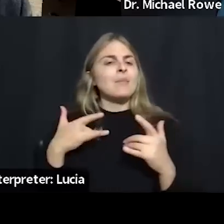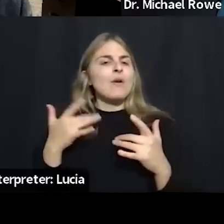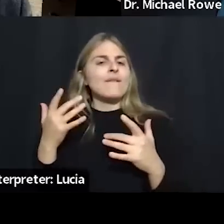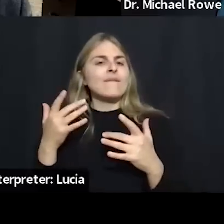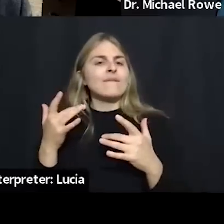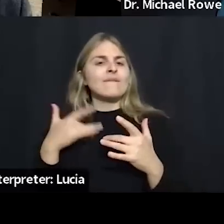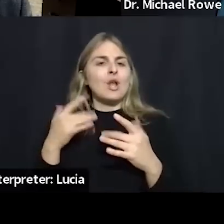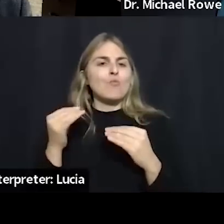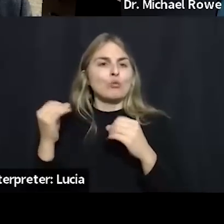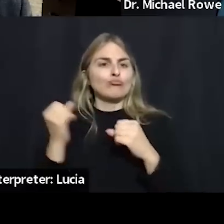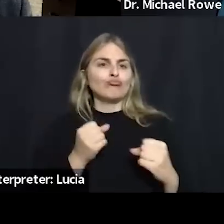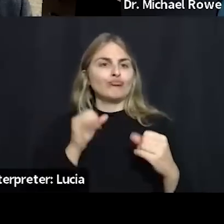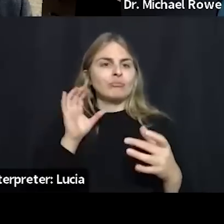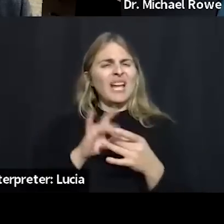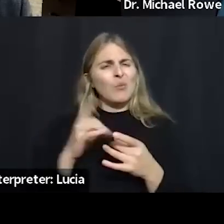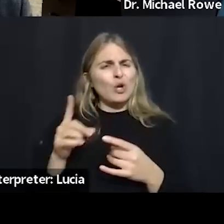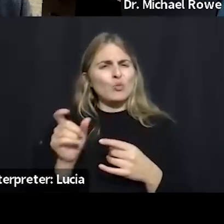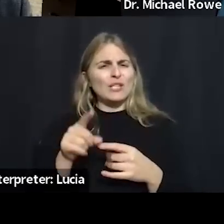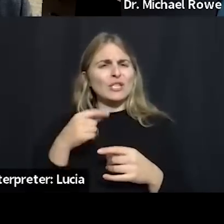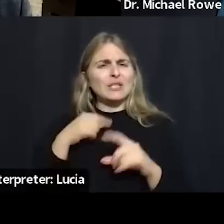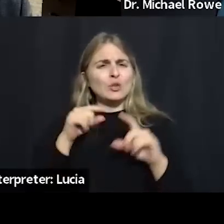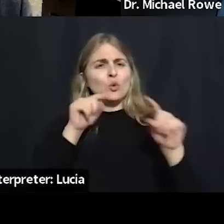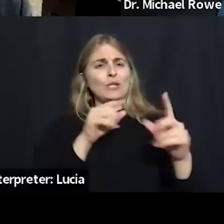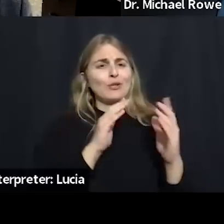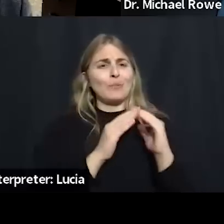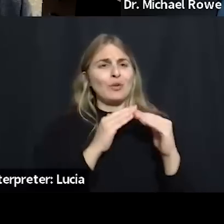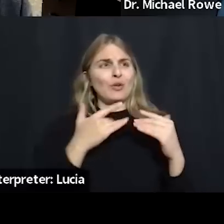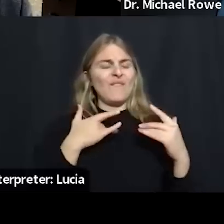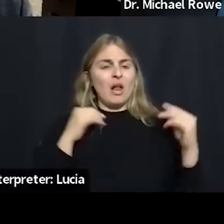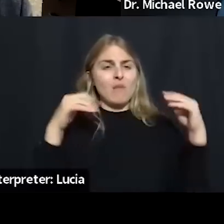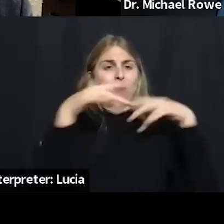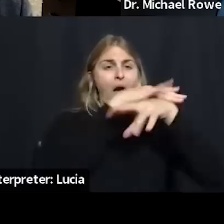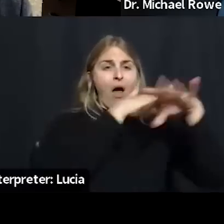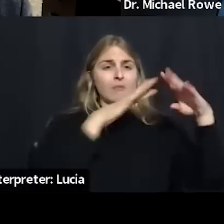Una de las preguntas en el chat era sobre ir a la comunidad, que a veces puede sentirse aislante, y hacer que la gente se sienta más diferente.